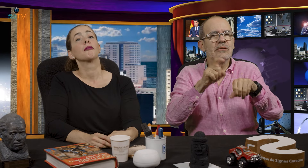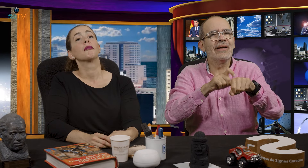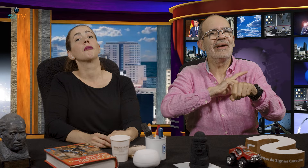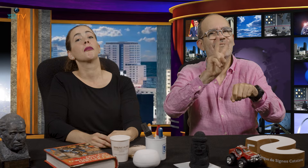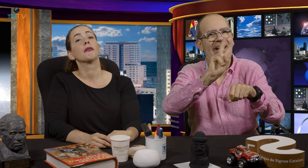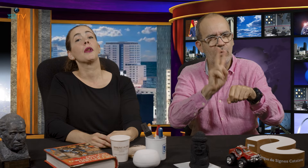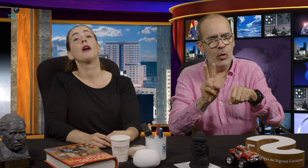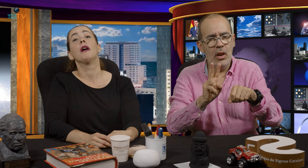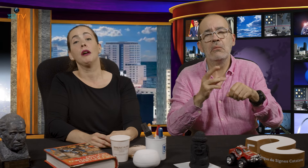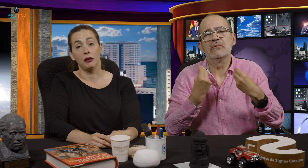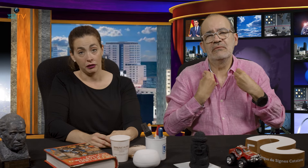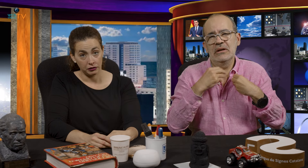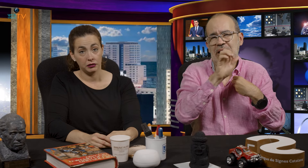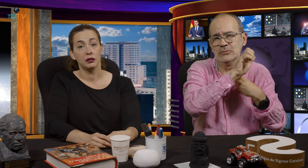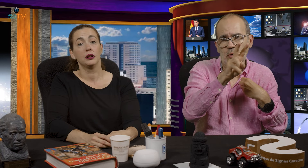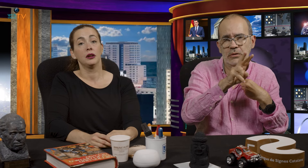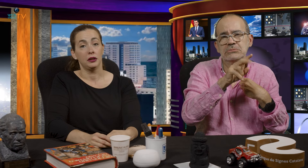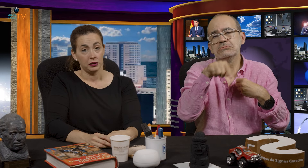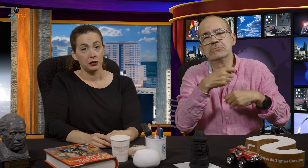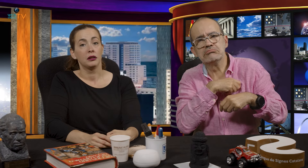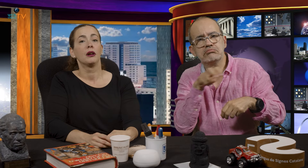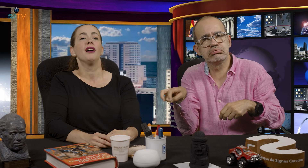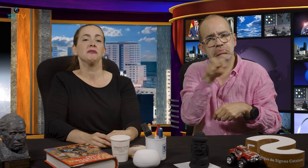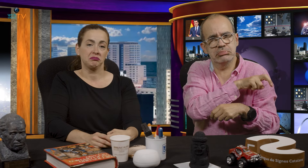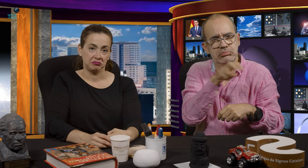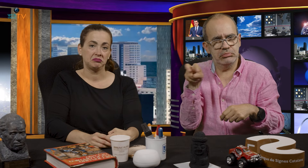el cual es nativo en Venezuela pero residente en EEUU y España,